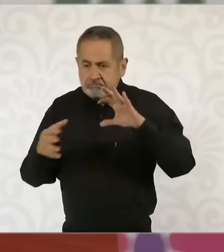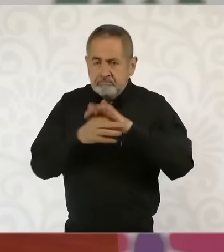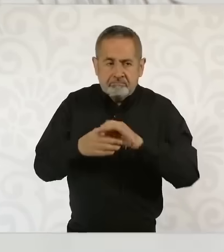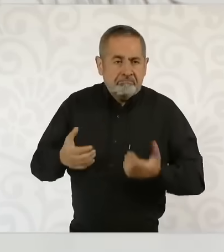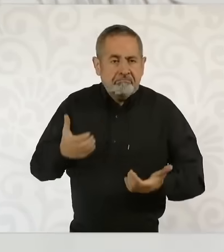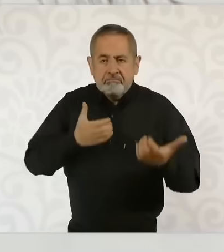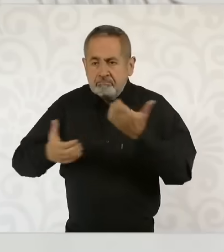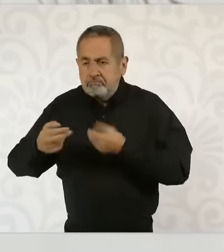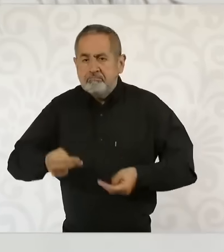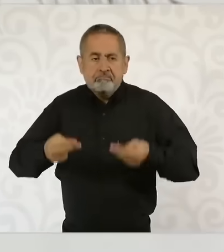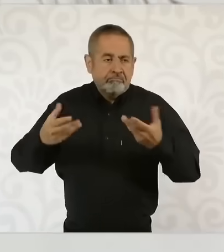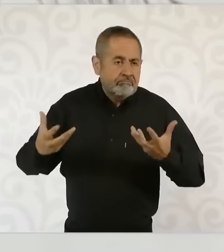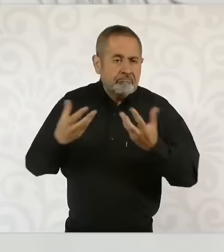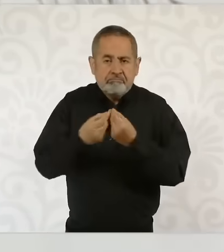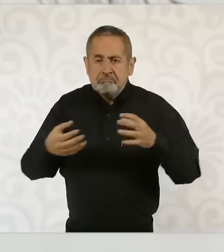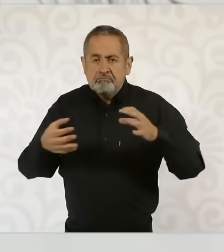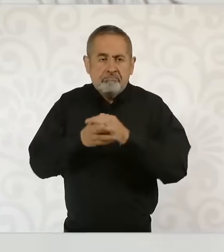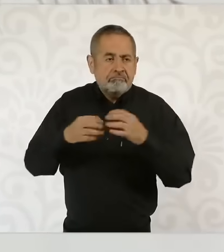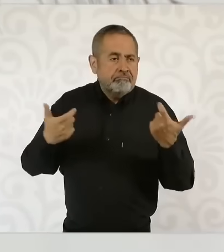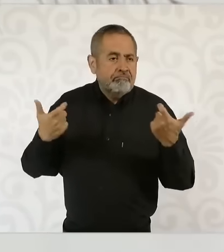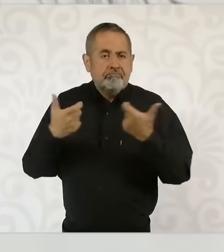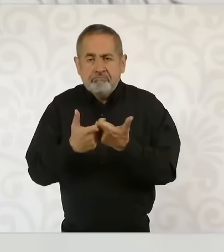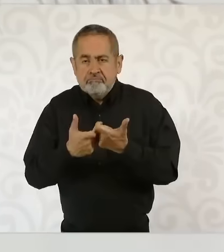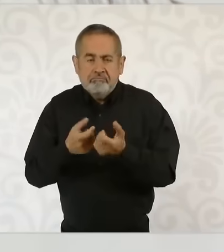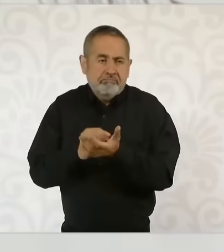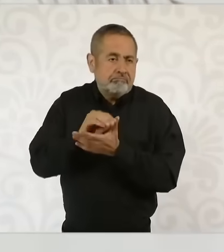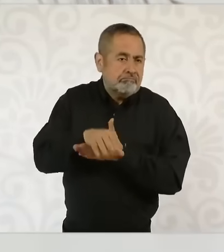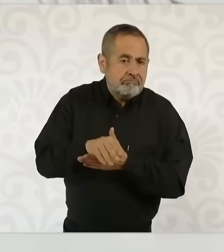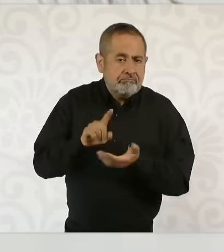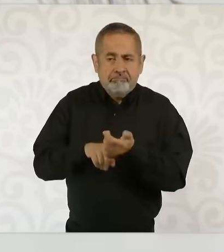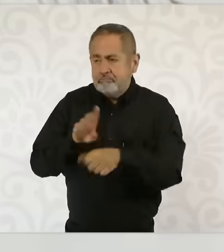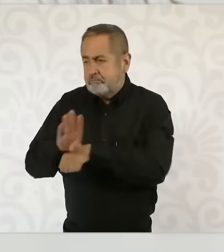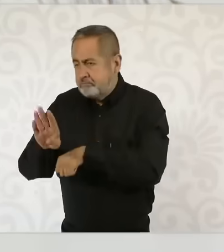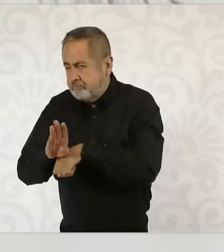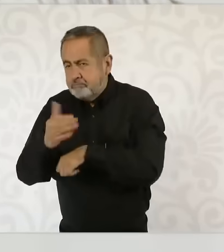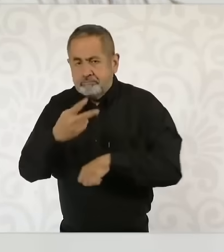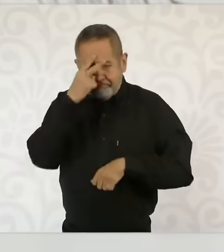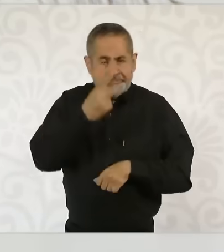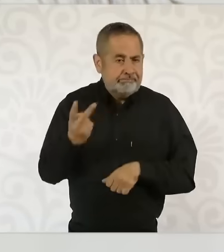de cooperación, de inversiones conjuntas eh tanto en Brasil como en México. Entonces,